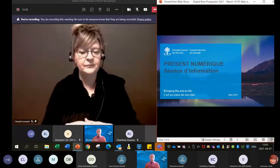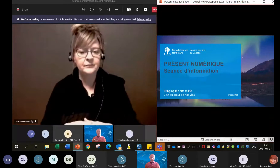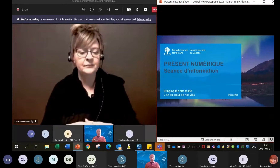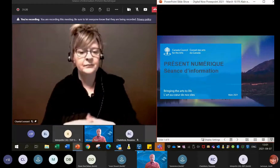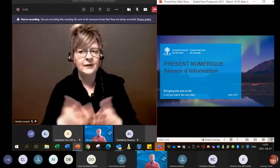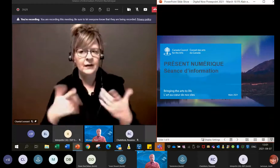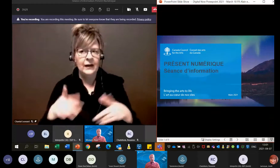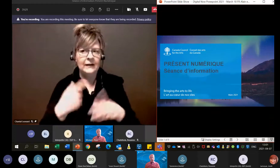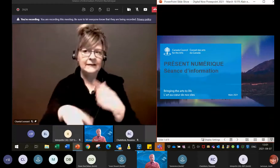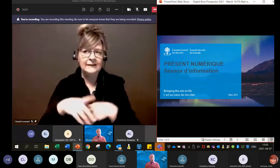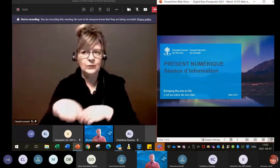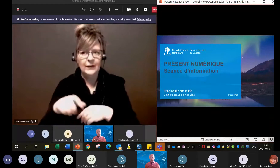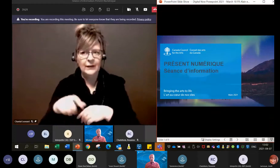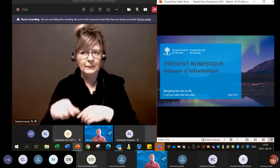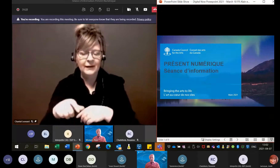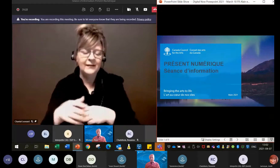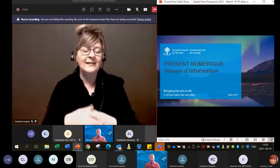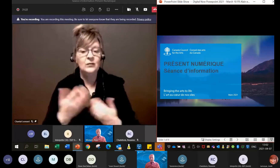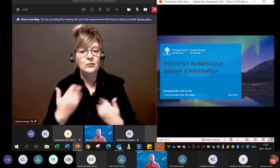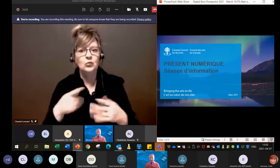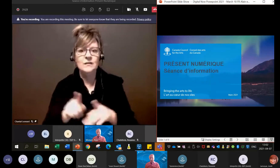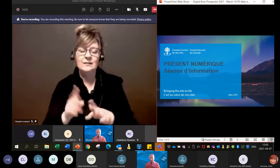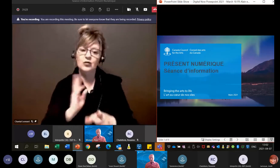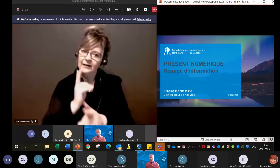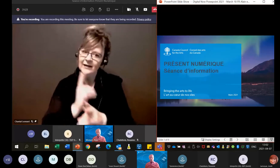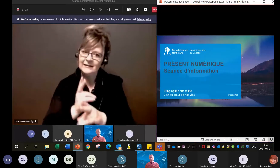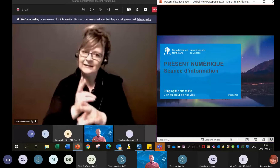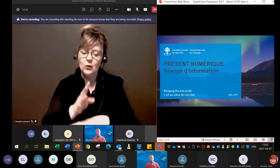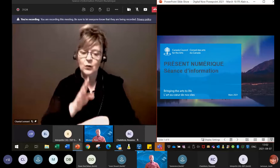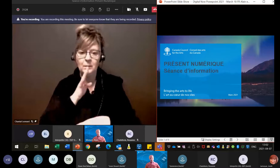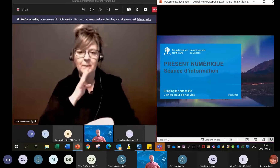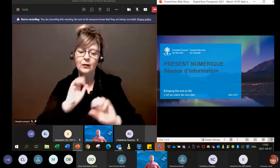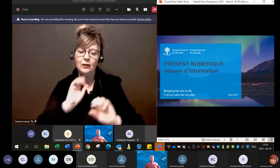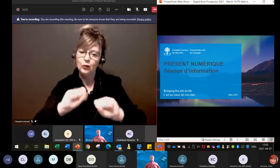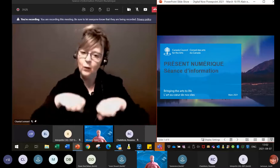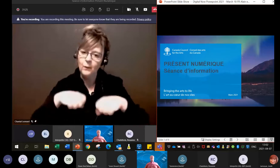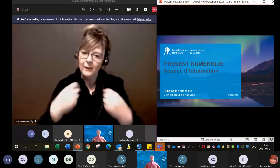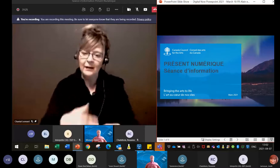Je vais aussi faire attention d’avoir un